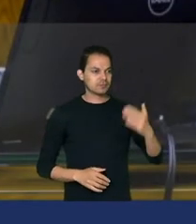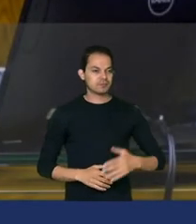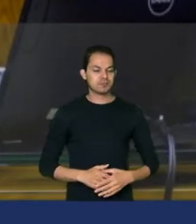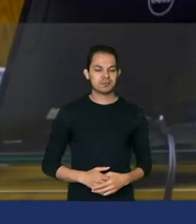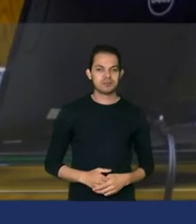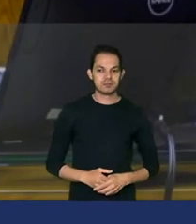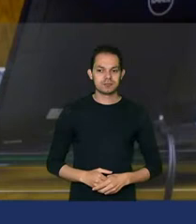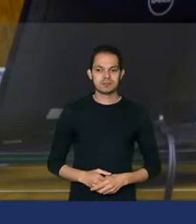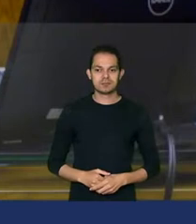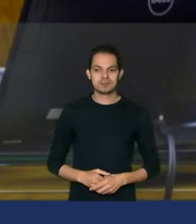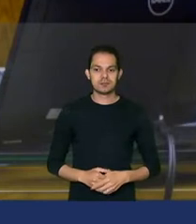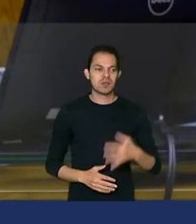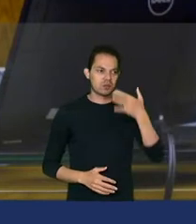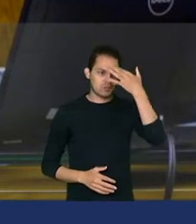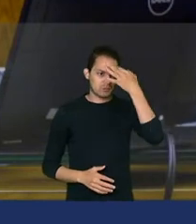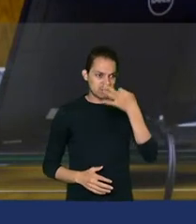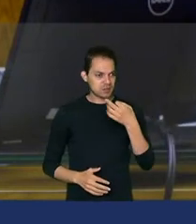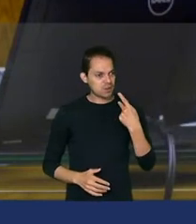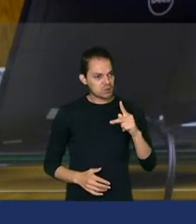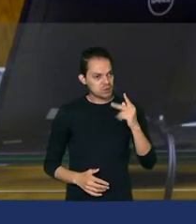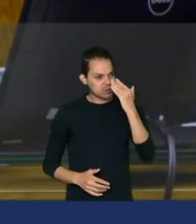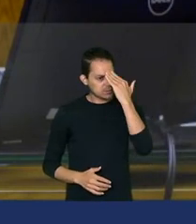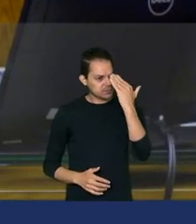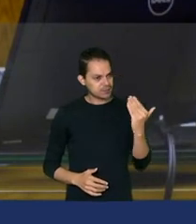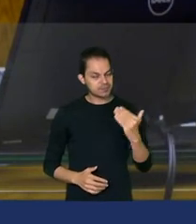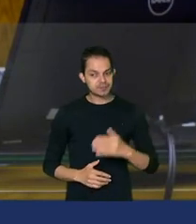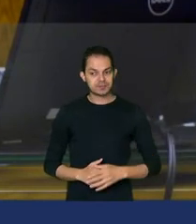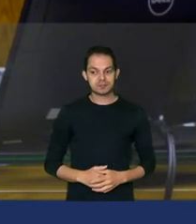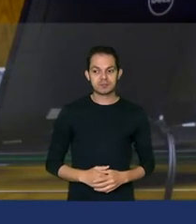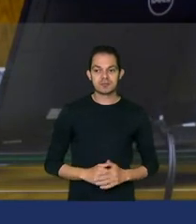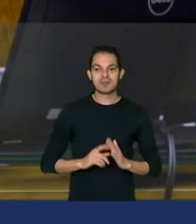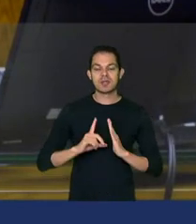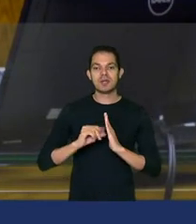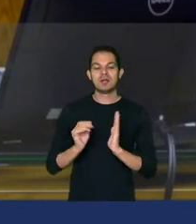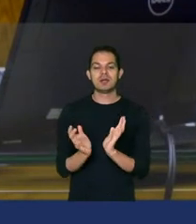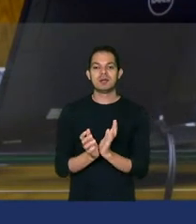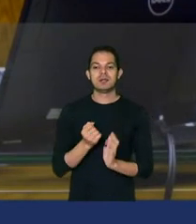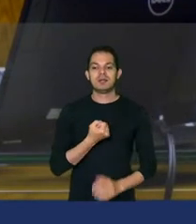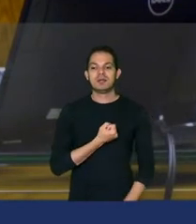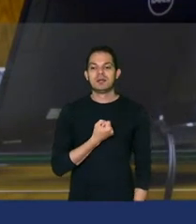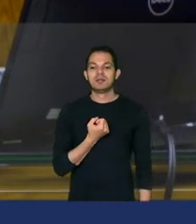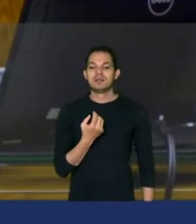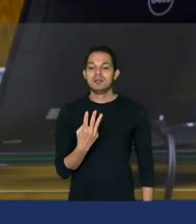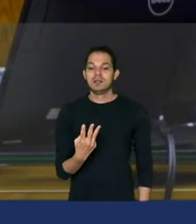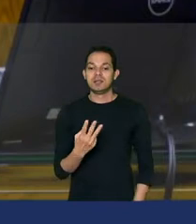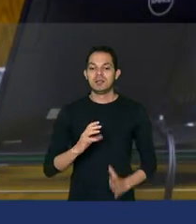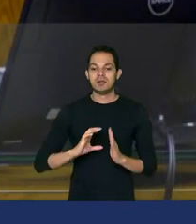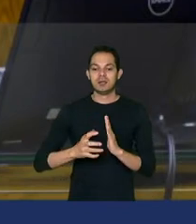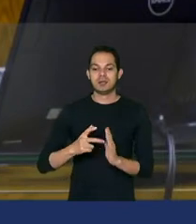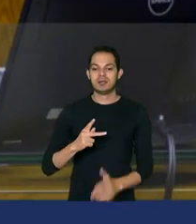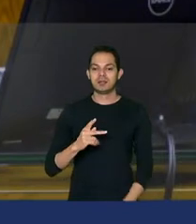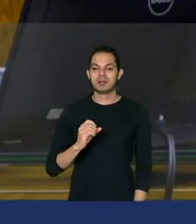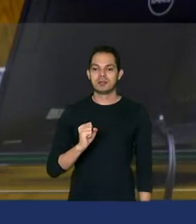LEGAIS NA CCJ. MUITO OBRIGADO, SENHOR PRESIDENTE. [PRESIDENTE]: MUITO OBRIGADO, DEPUTADO MARCELO. AGRADEÇO A COMPREENSÃO DE VOSSA EXCELÊ NCIA. DESTAQUE DE BANCADA